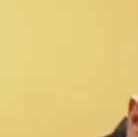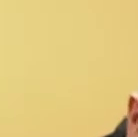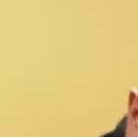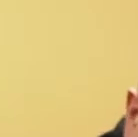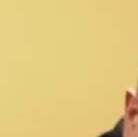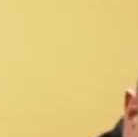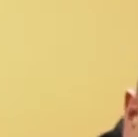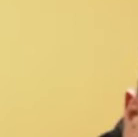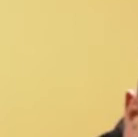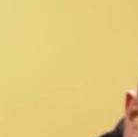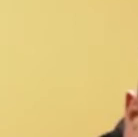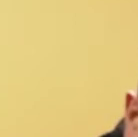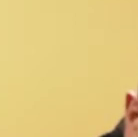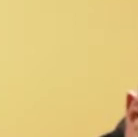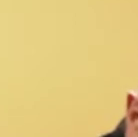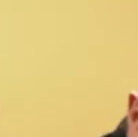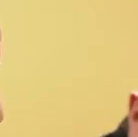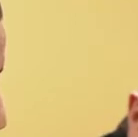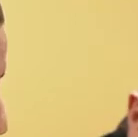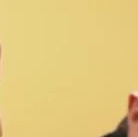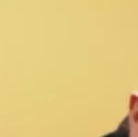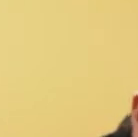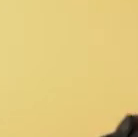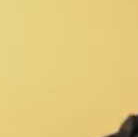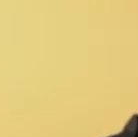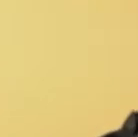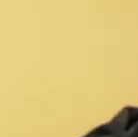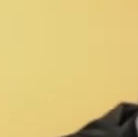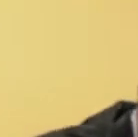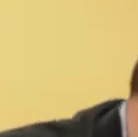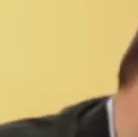Y esperando haber sido de utilidad con mi libro para que la gente